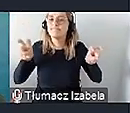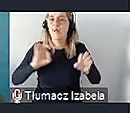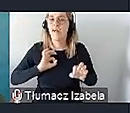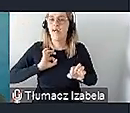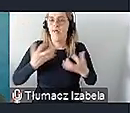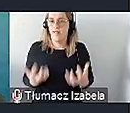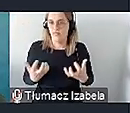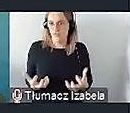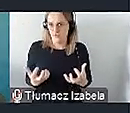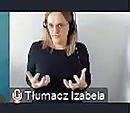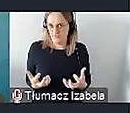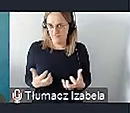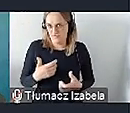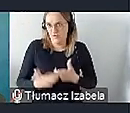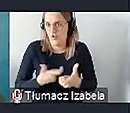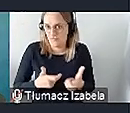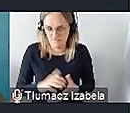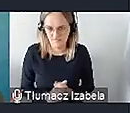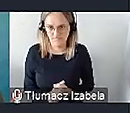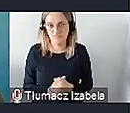Więc idąc sobie od argumentów...